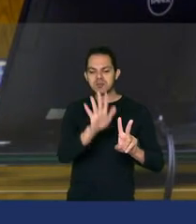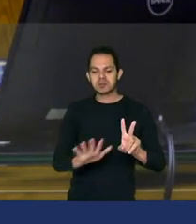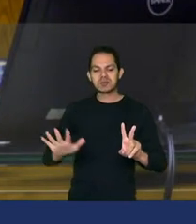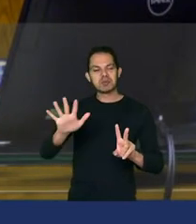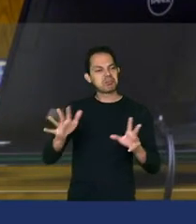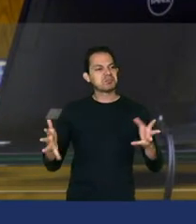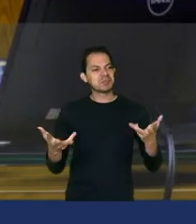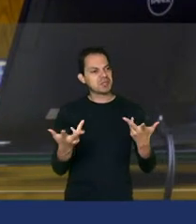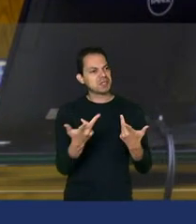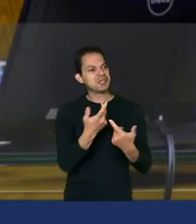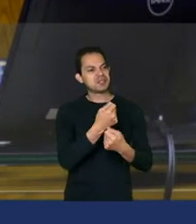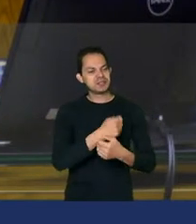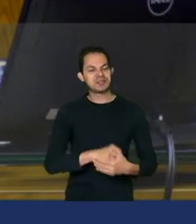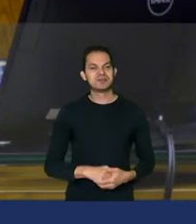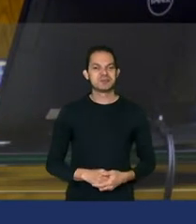TODO O BRASIL. E VAMOS